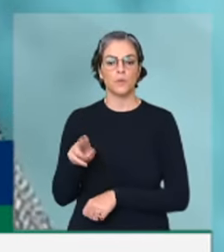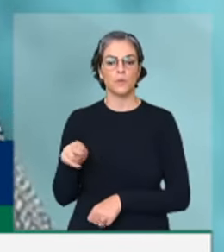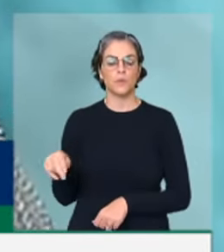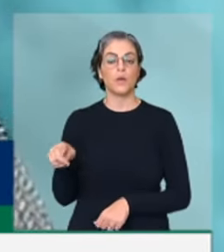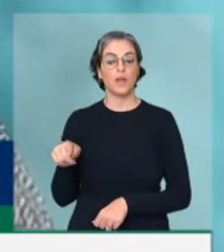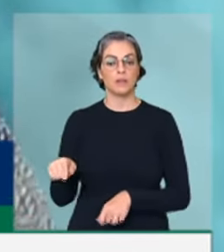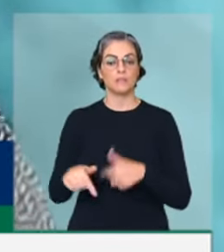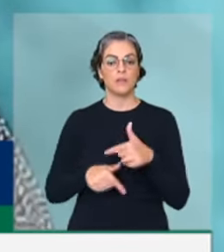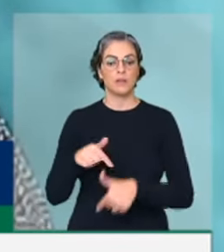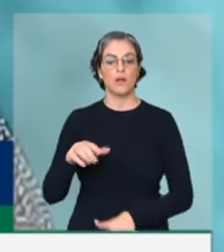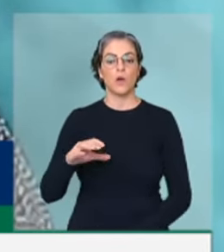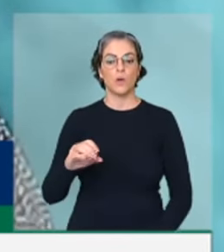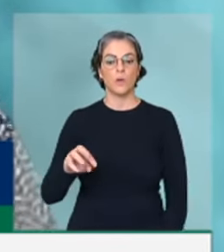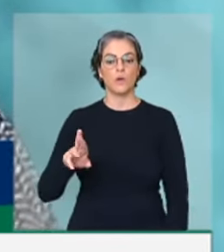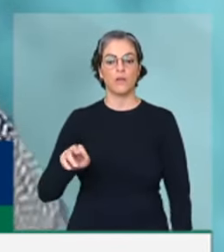FORAM GRANDES, O AI-5 FOI